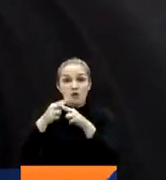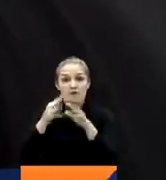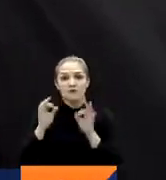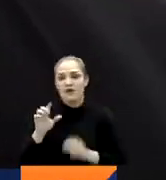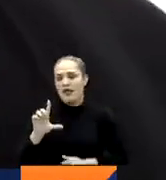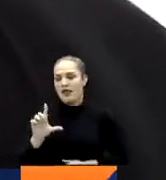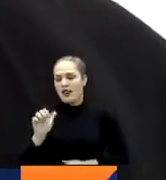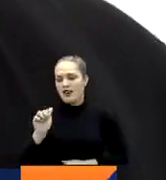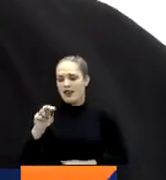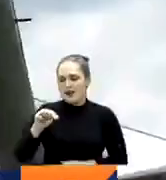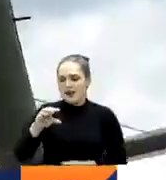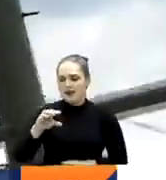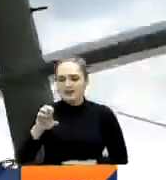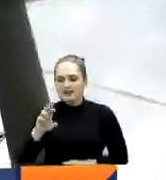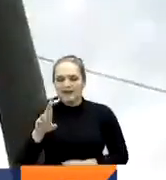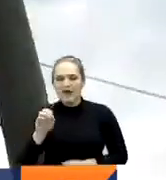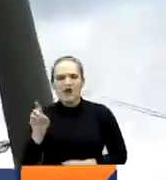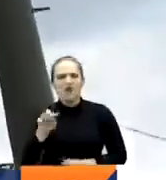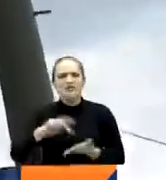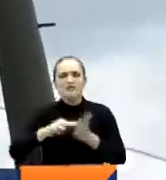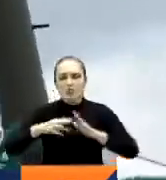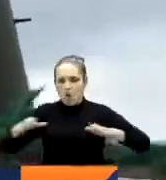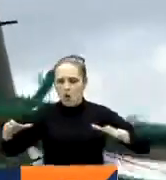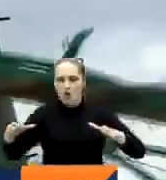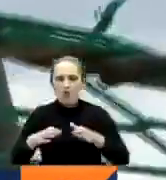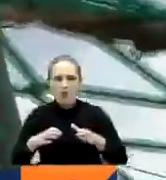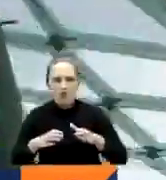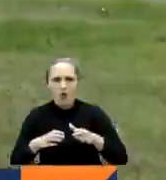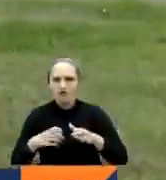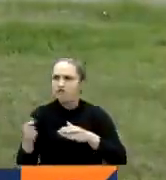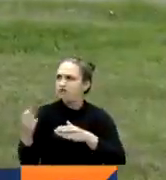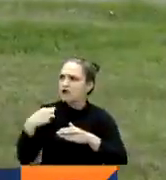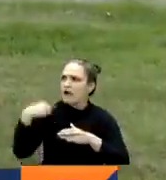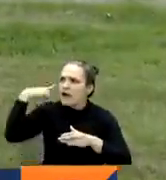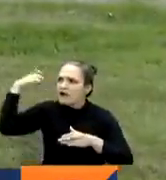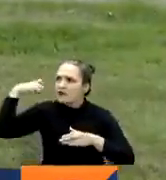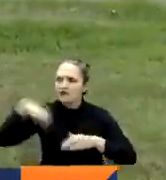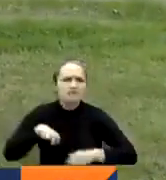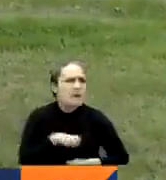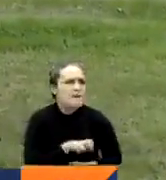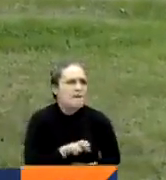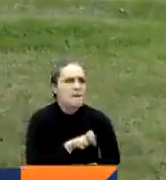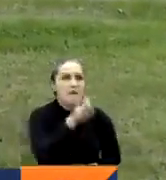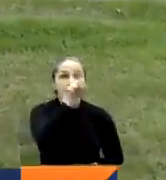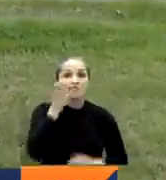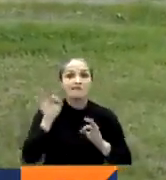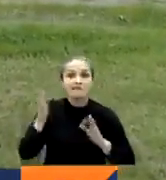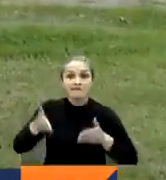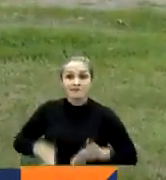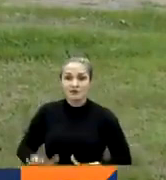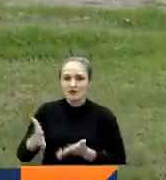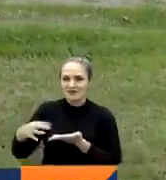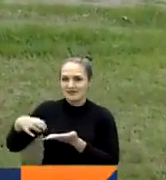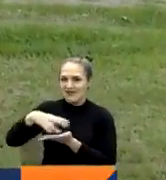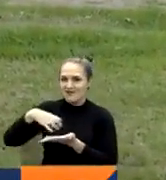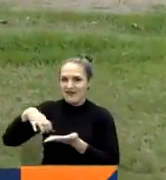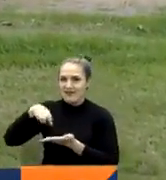PROMOCIóN Y EL INSTRUCTOR MáS JOVEN, SE DICE QUE LOS LáSERES SON UNIDADES éLITE,